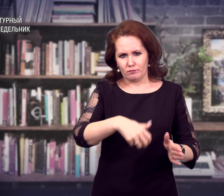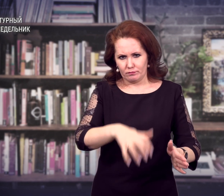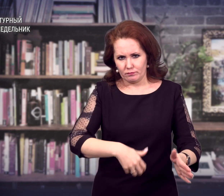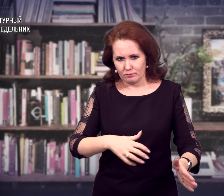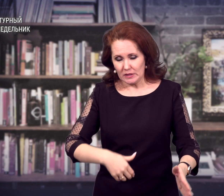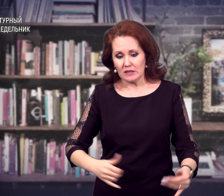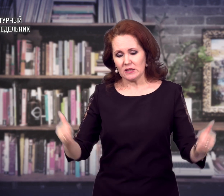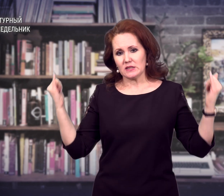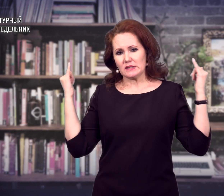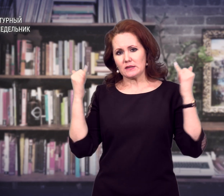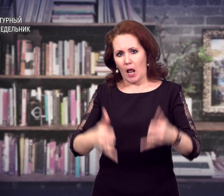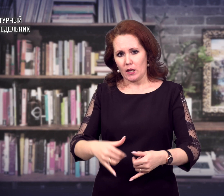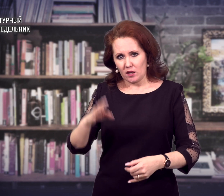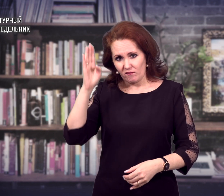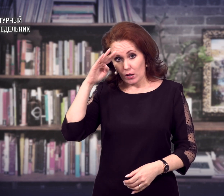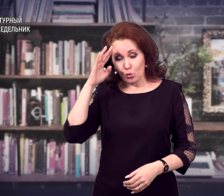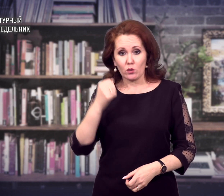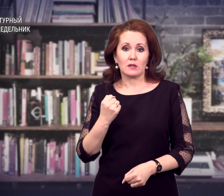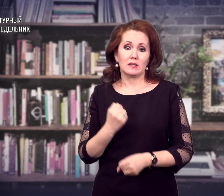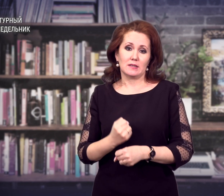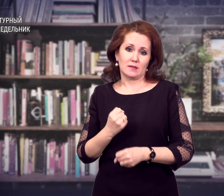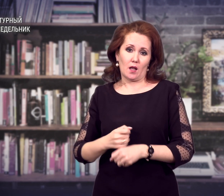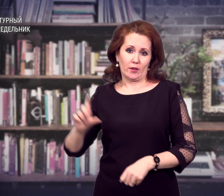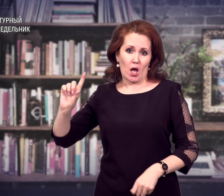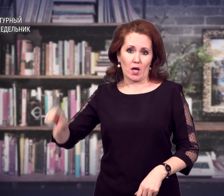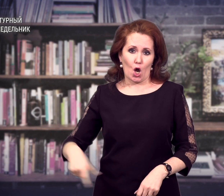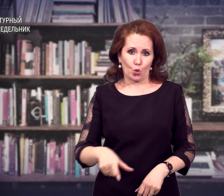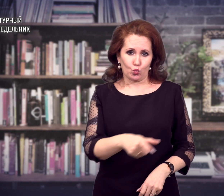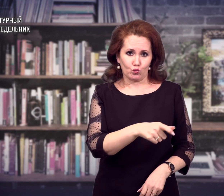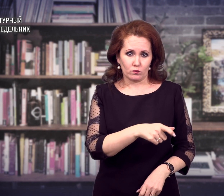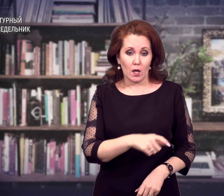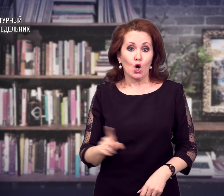Затем залить водой, чтобы образовалась река.